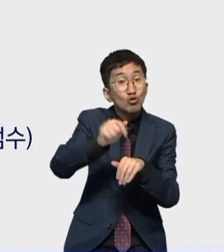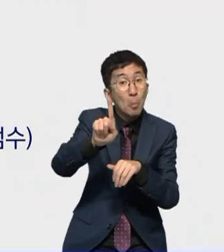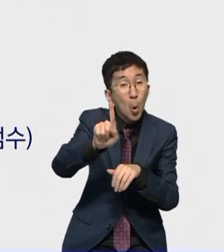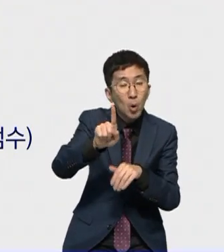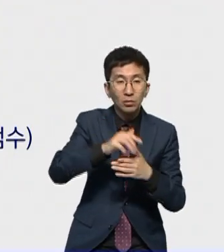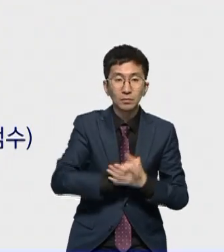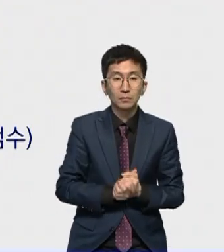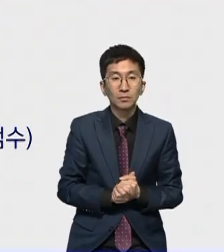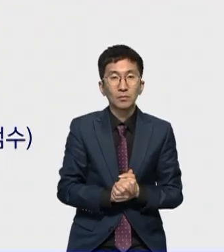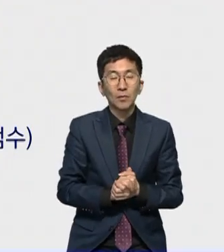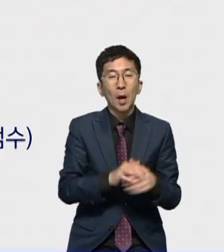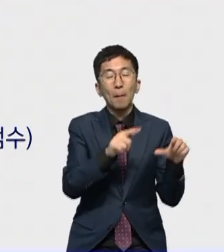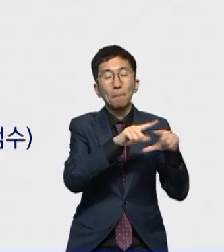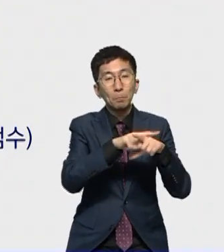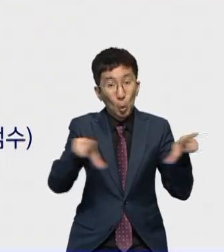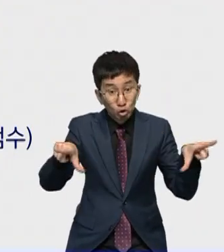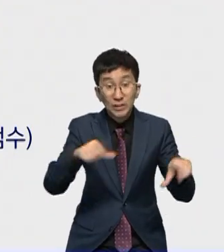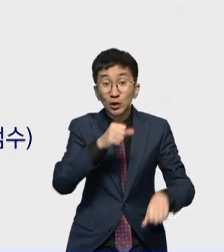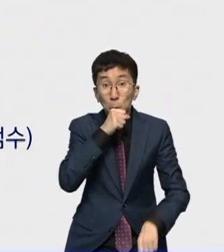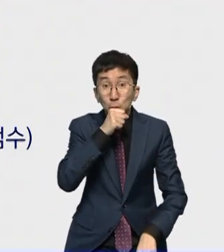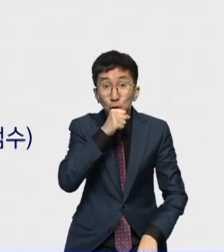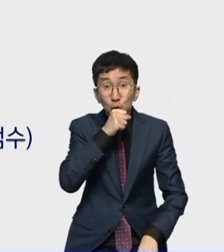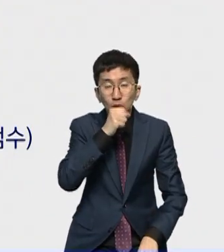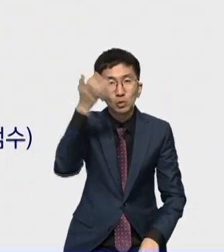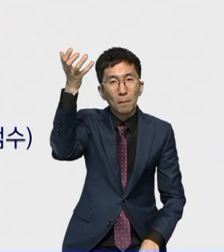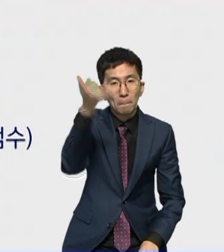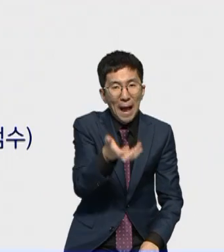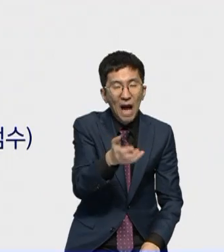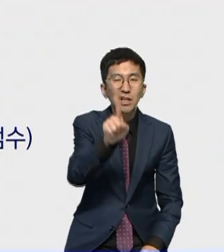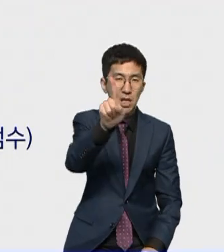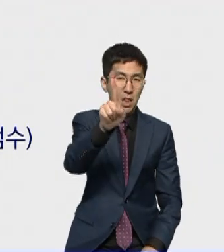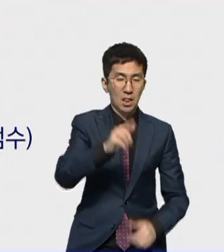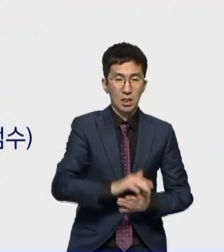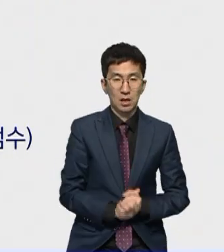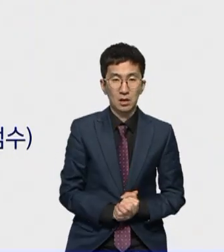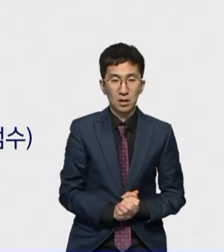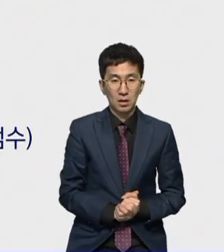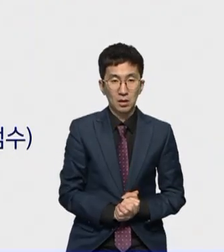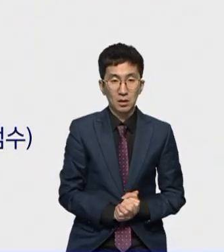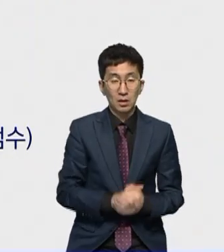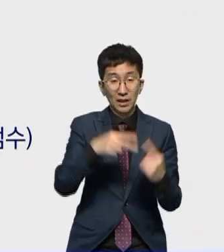보여주는 표준점수 최고점은 1점 떨어지고 1등급 커트라인은 오히려 1점